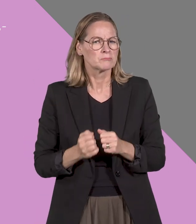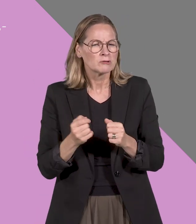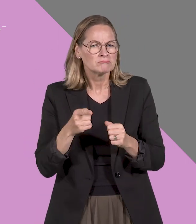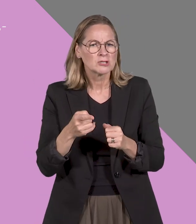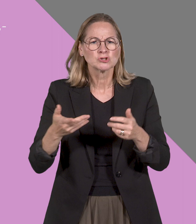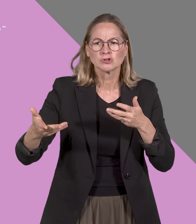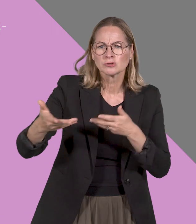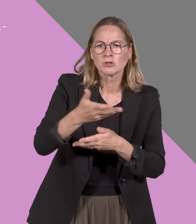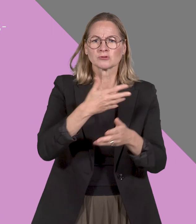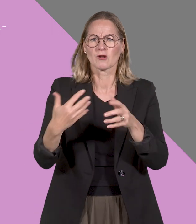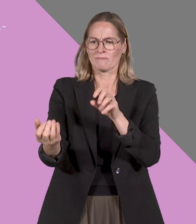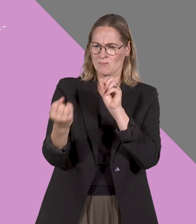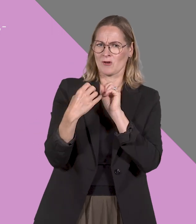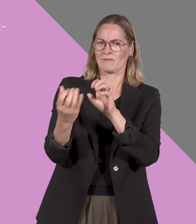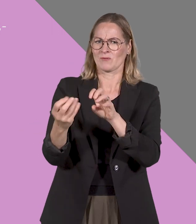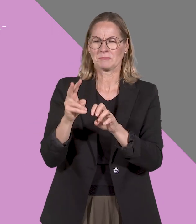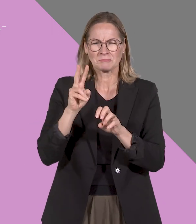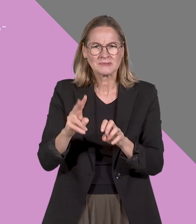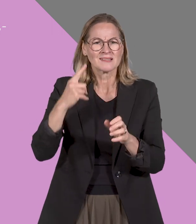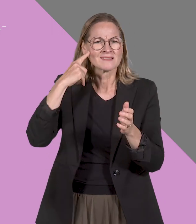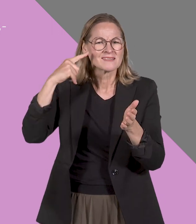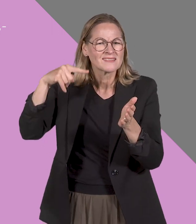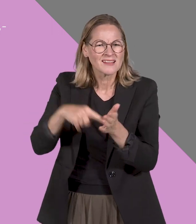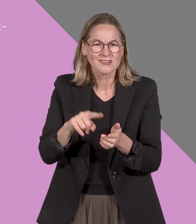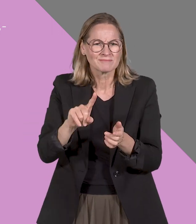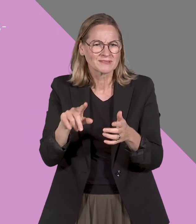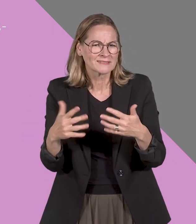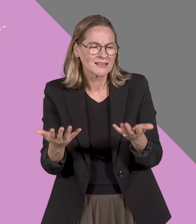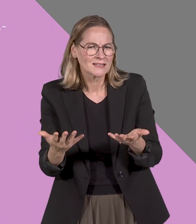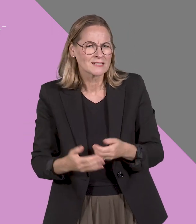Mutta mitä sosiaalisella vuorovaikutuksella oikeastaan tarkoitetaan?